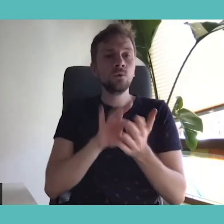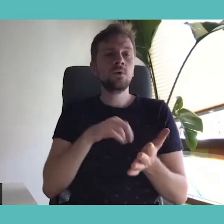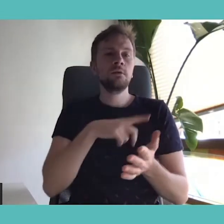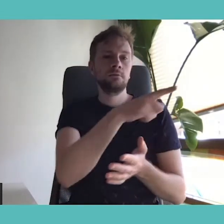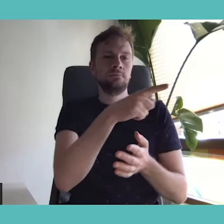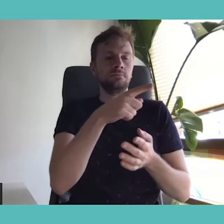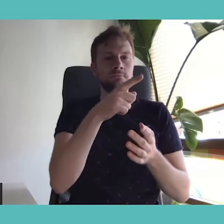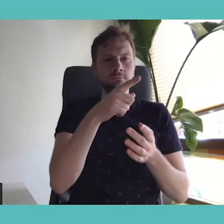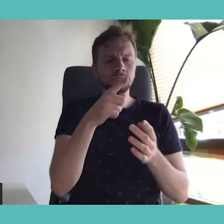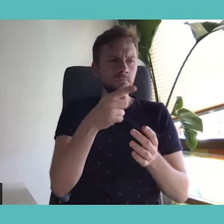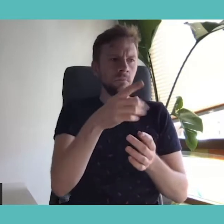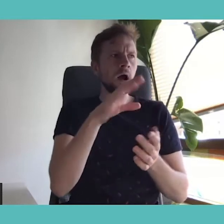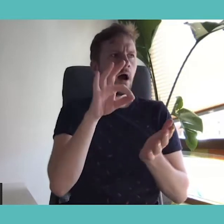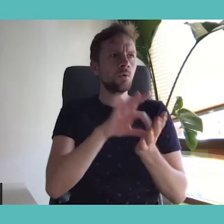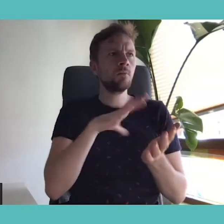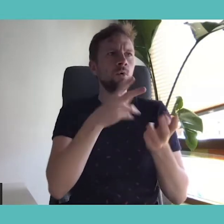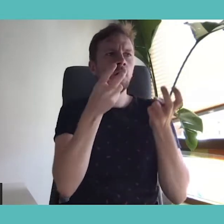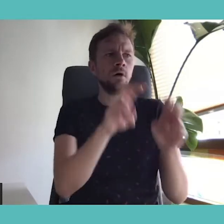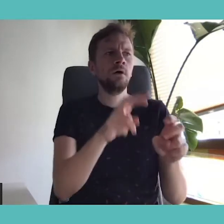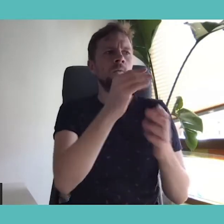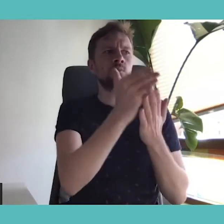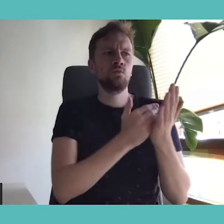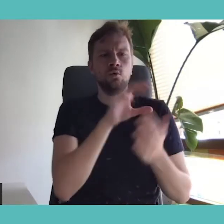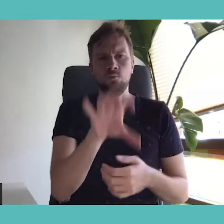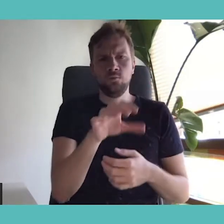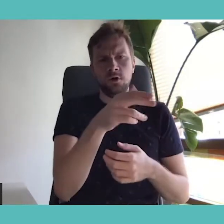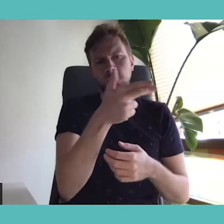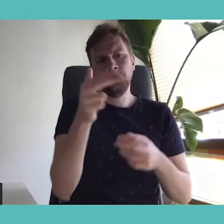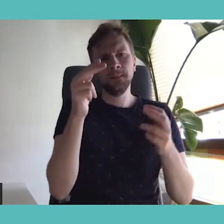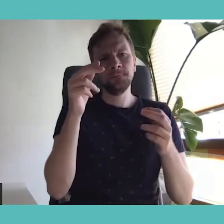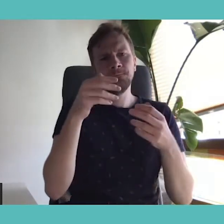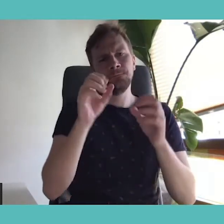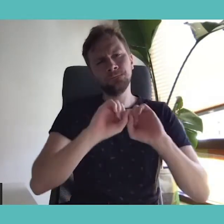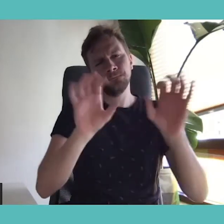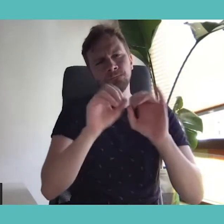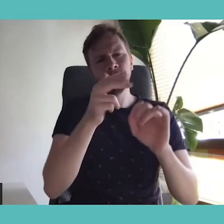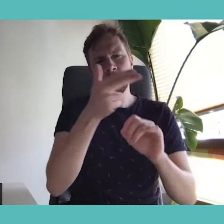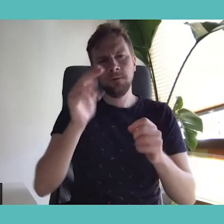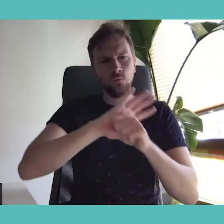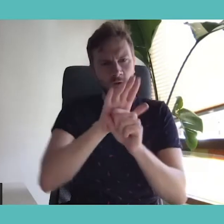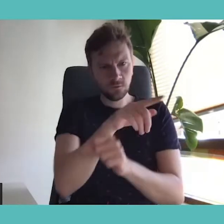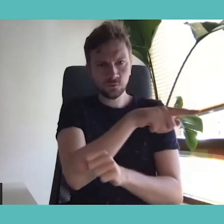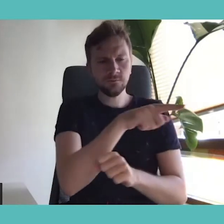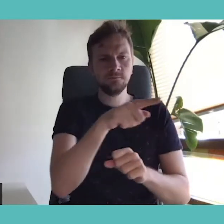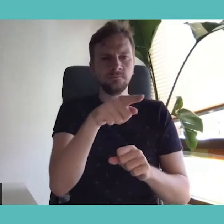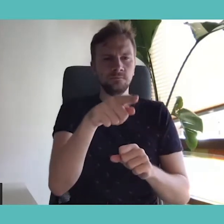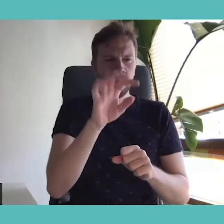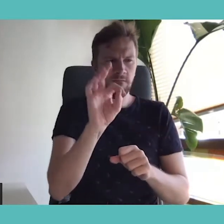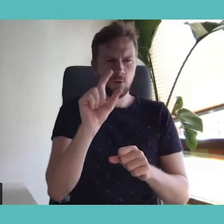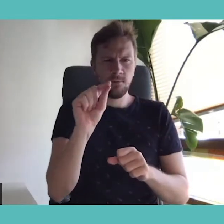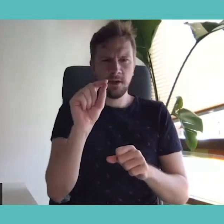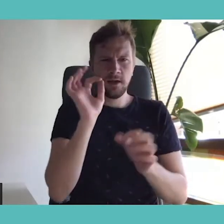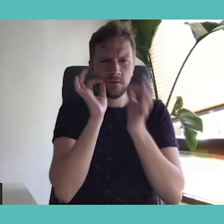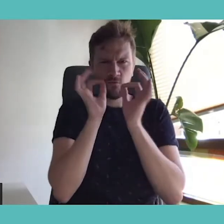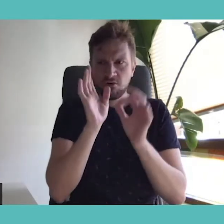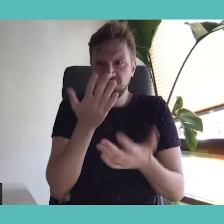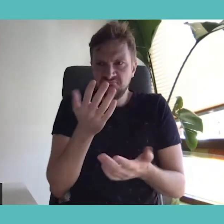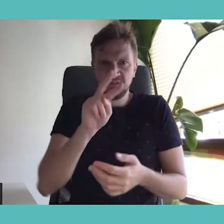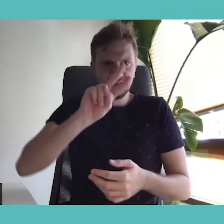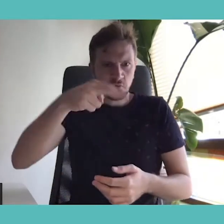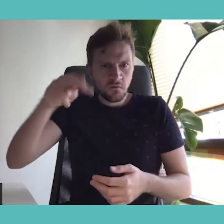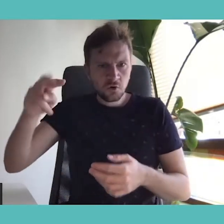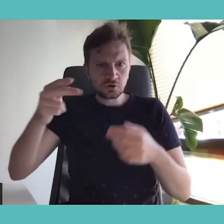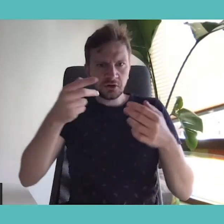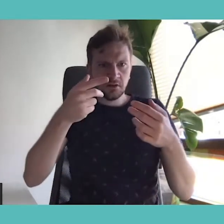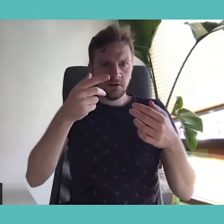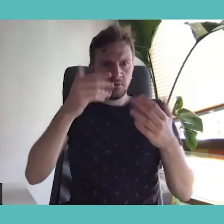Trzecia sprawa dotyczyła programu emitowanego w TVP Info, w którym co 2 godziny przekazywano informacje o koronawirusie.